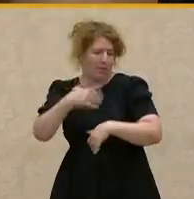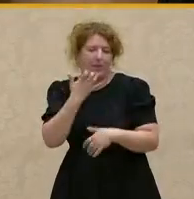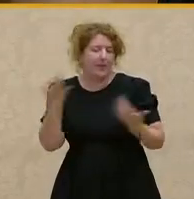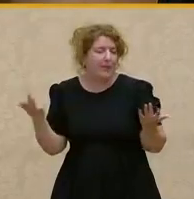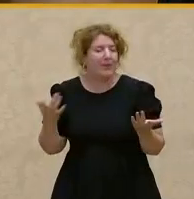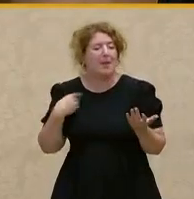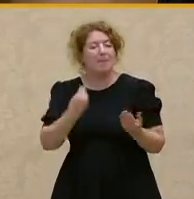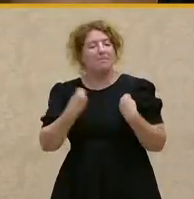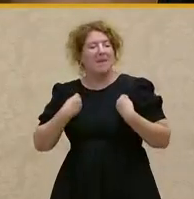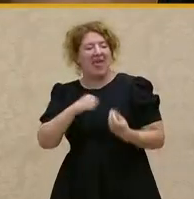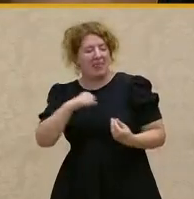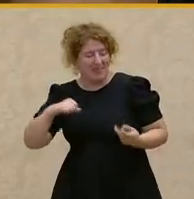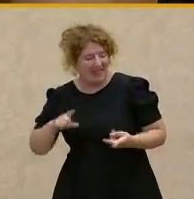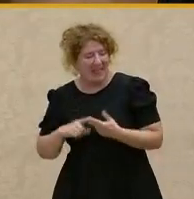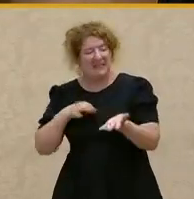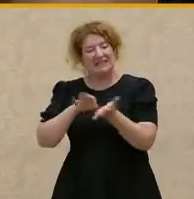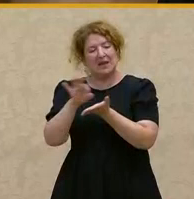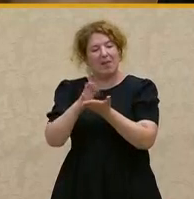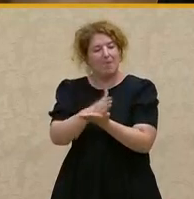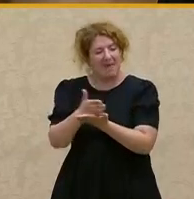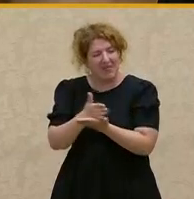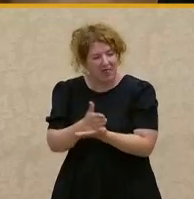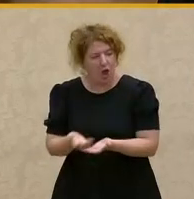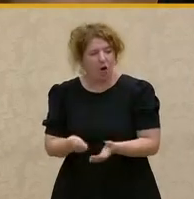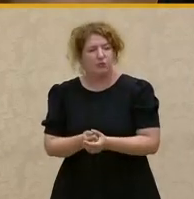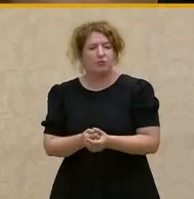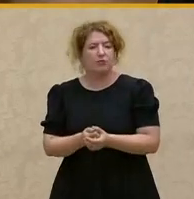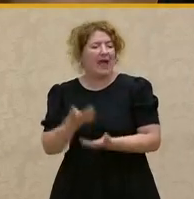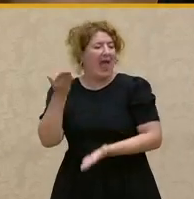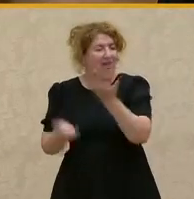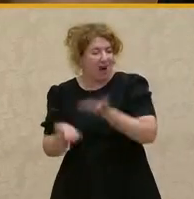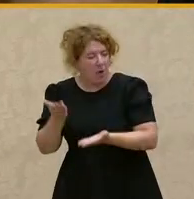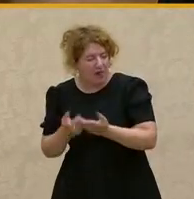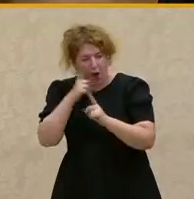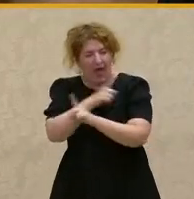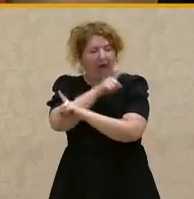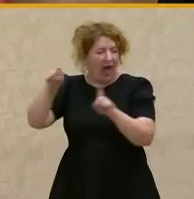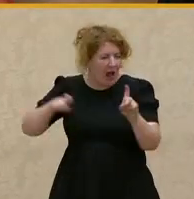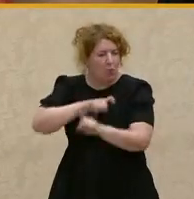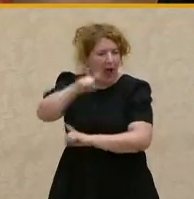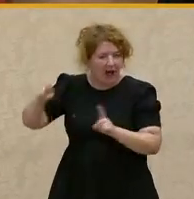vida independiente, los servicios de mediación especializada, evaluaciones anuales, etc.